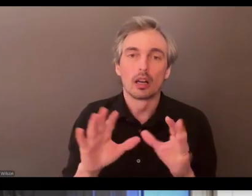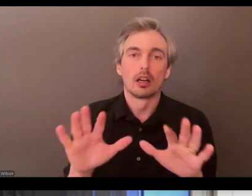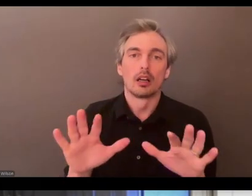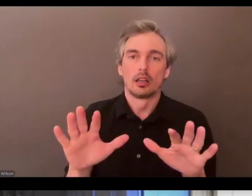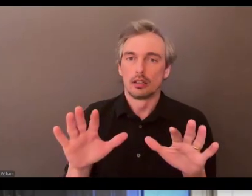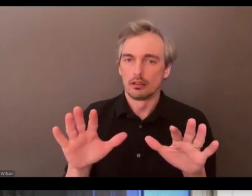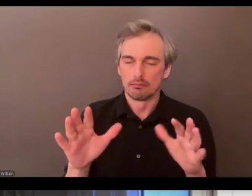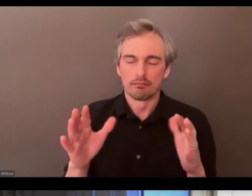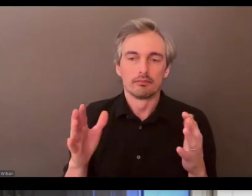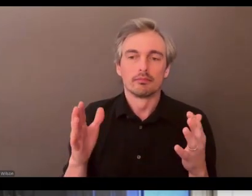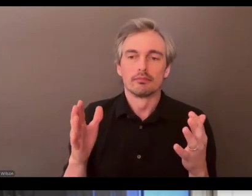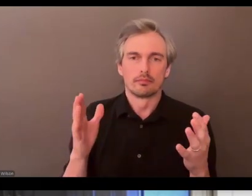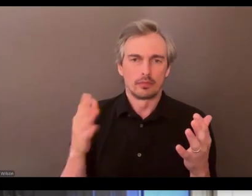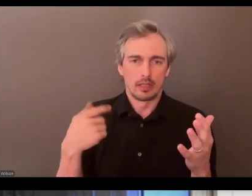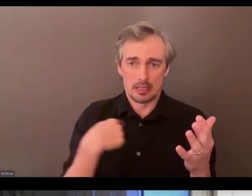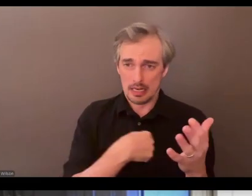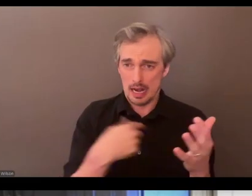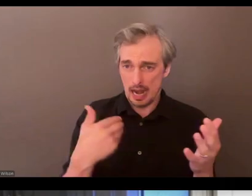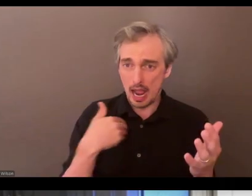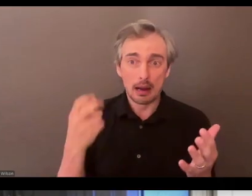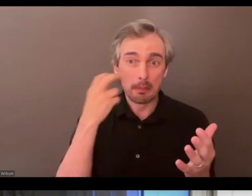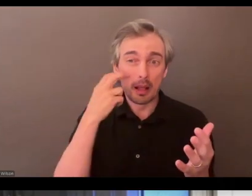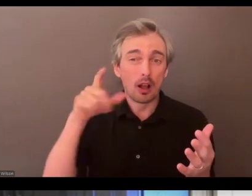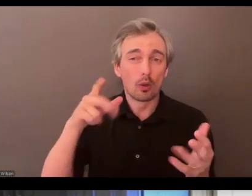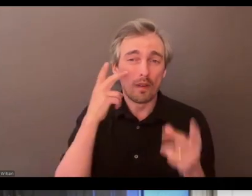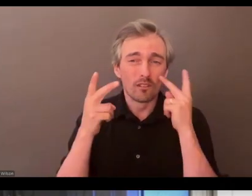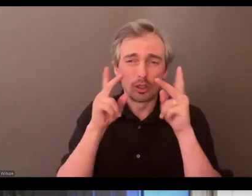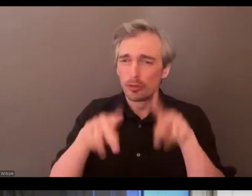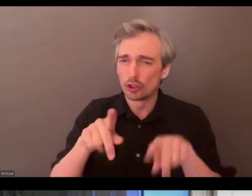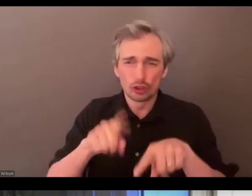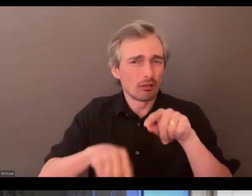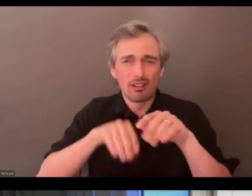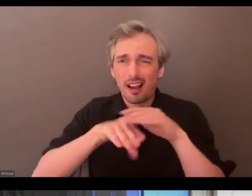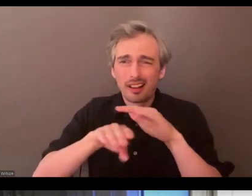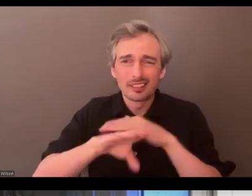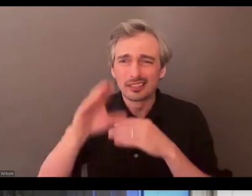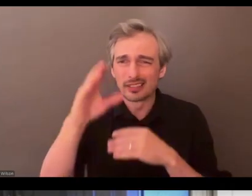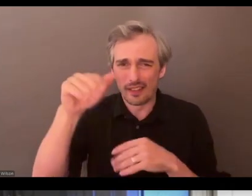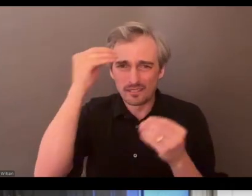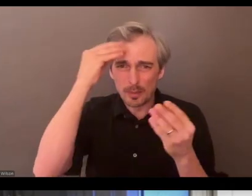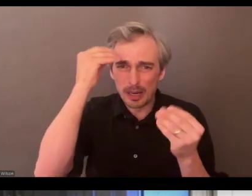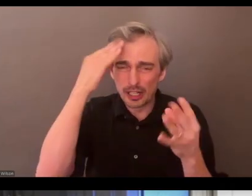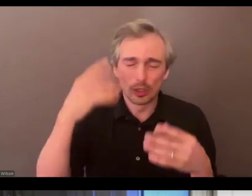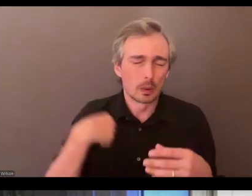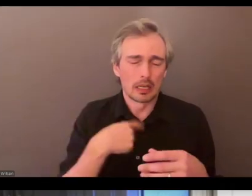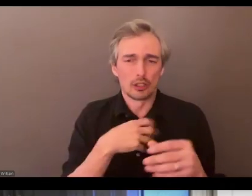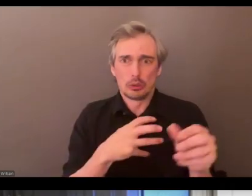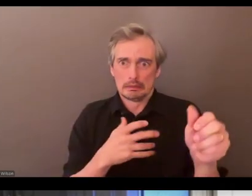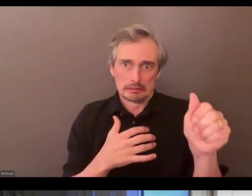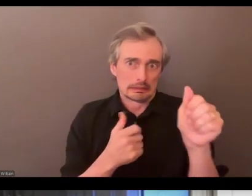チ ームはそのスキルセットを持っていなかったの で、急いで教育を行い、新しいことを教えました。